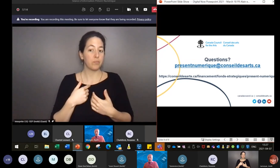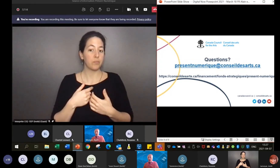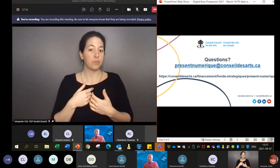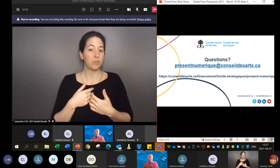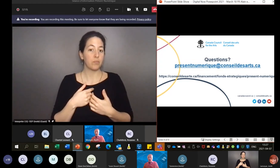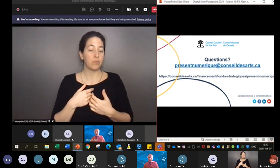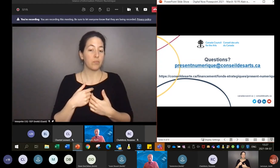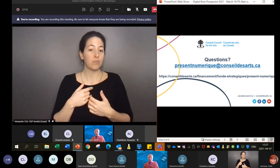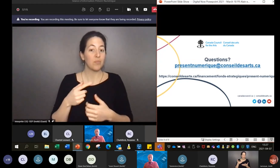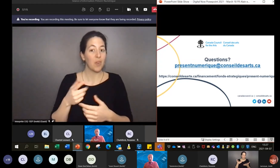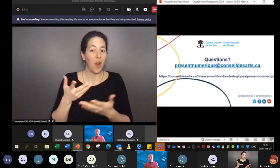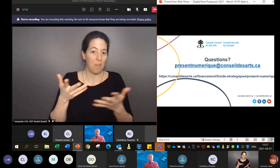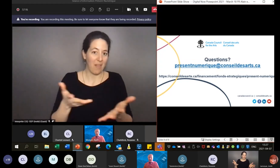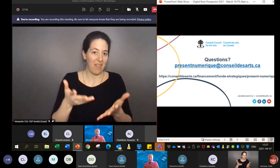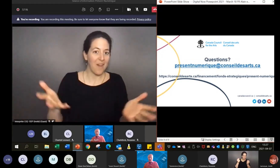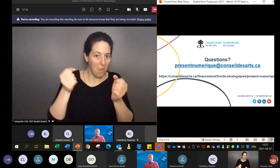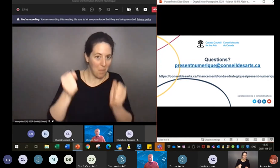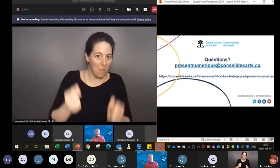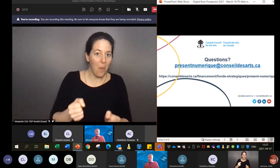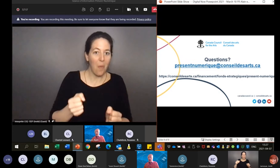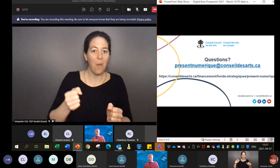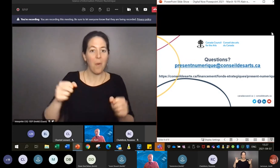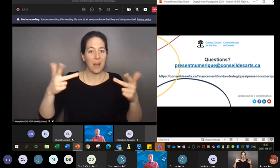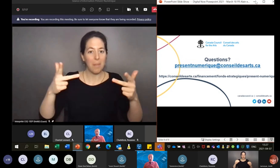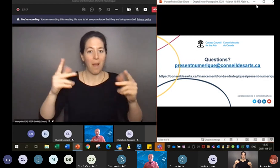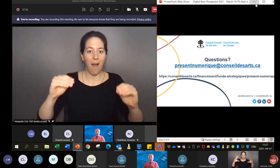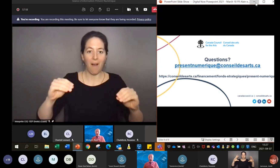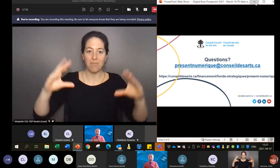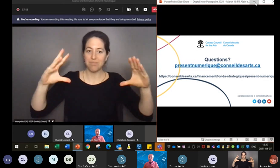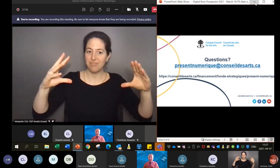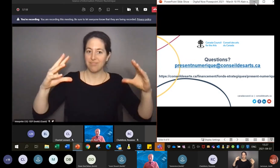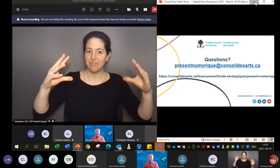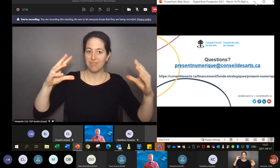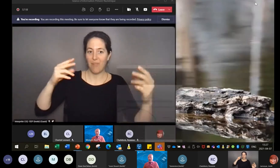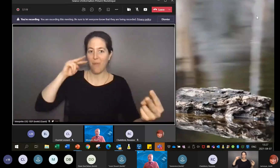caméras maintenant, de sorte qu’on puisse